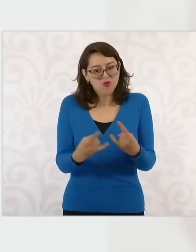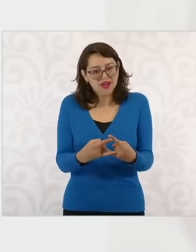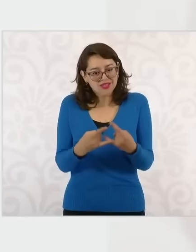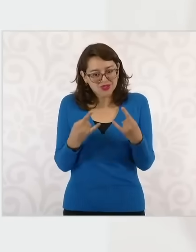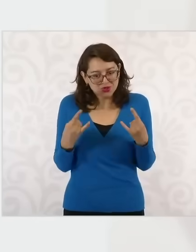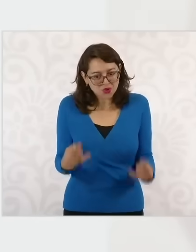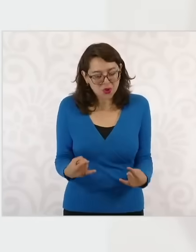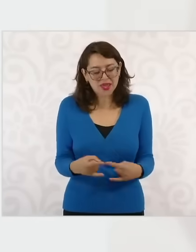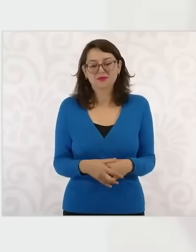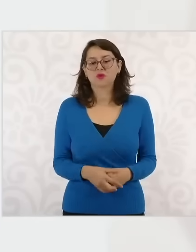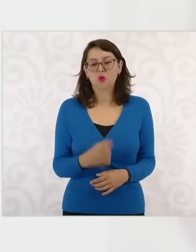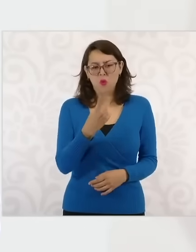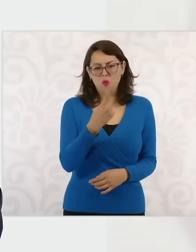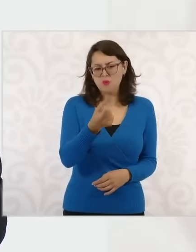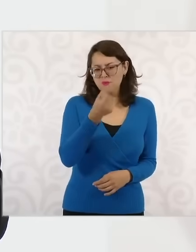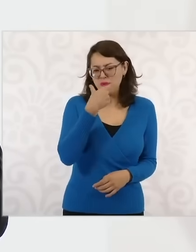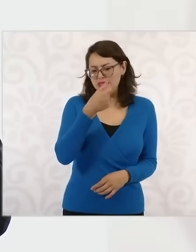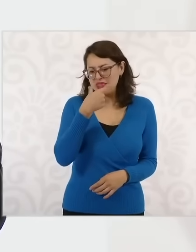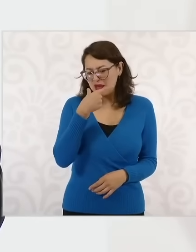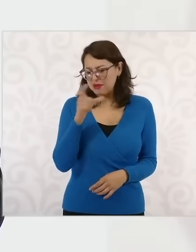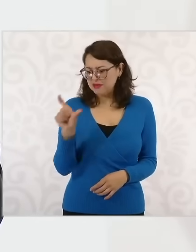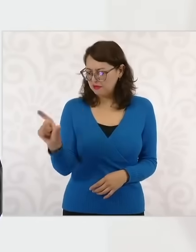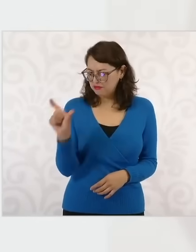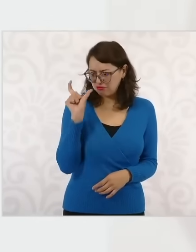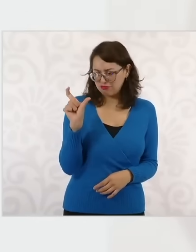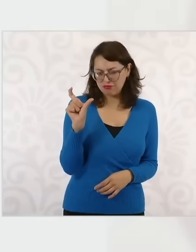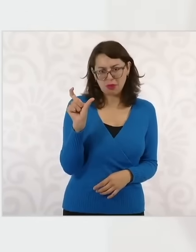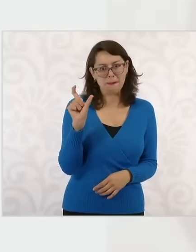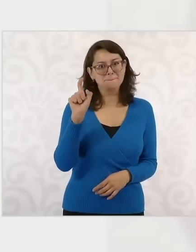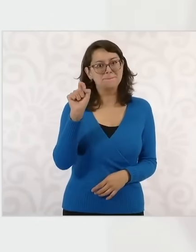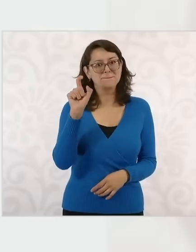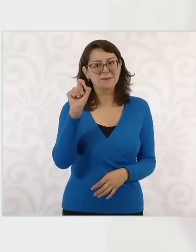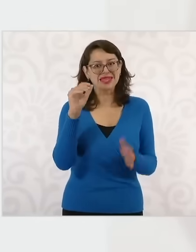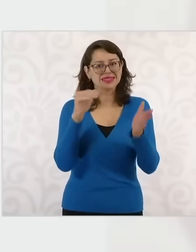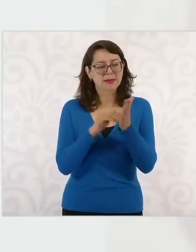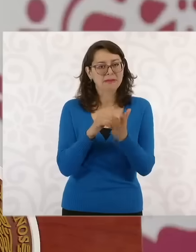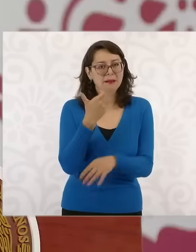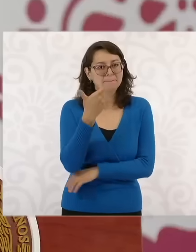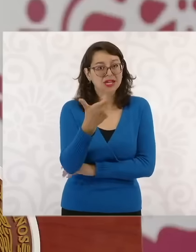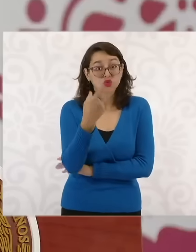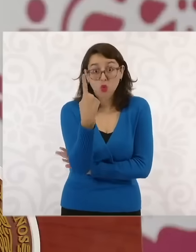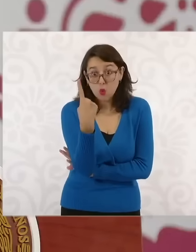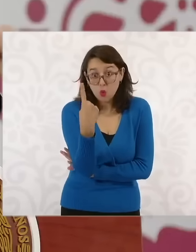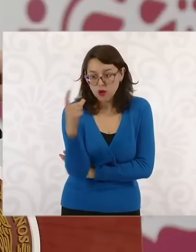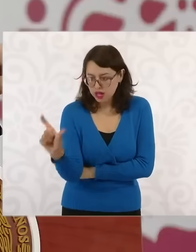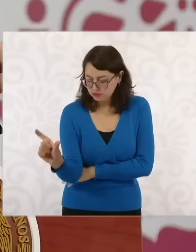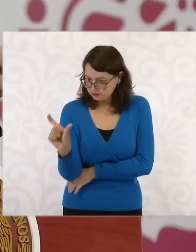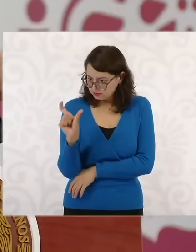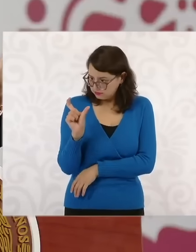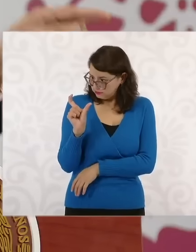medicamento que se ofrecía en 20,000 pesos la unidad, la pieza y en la subasta inversa bajó